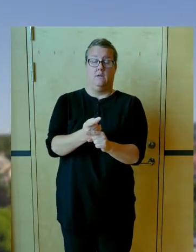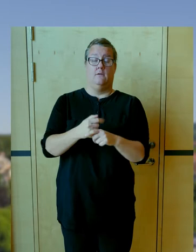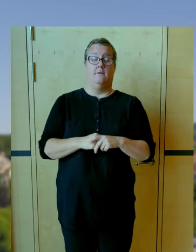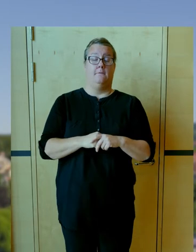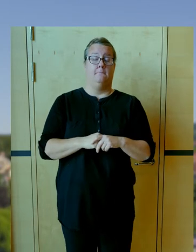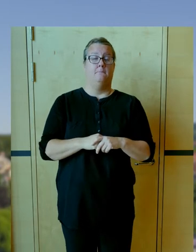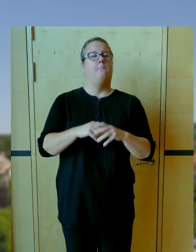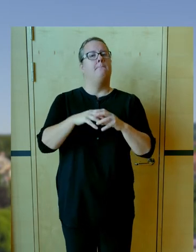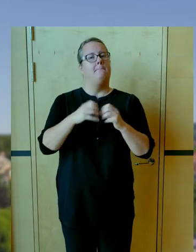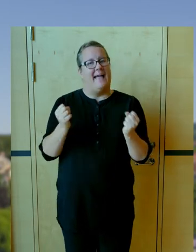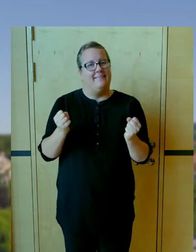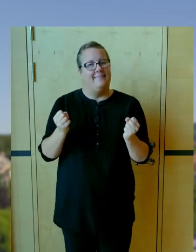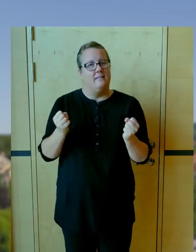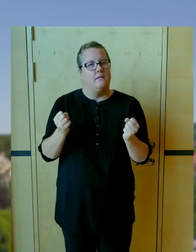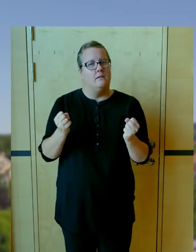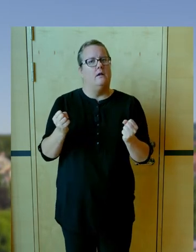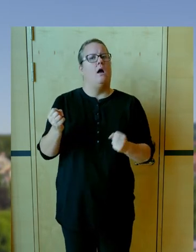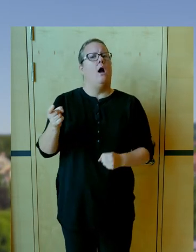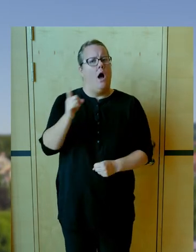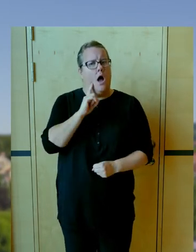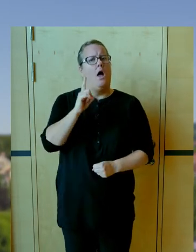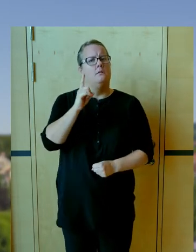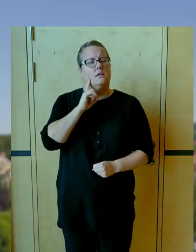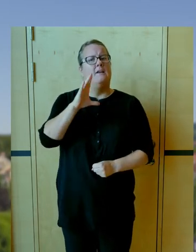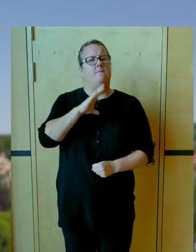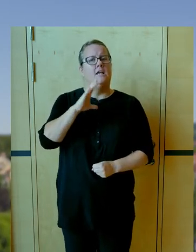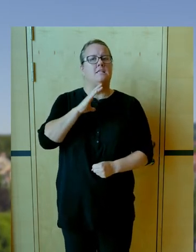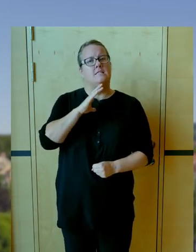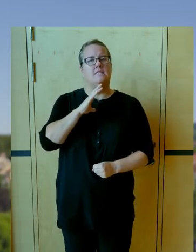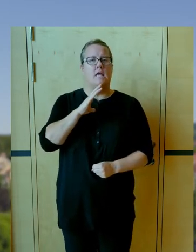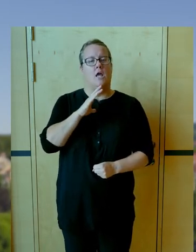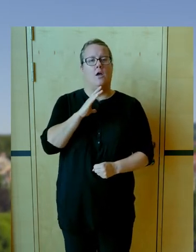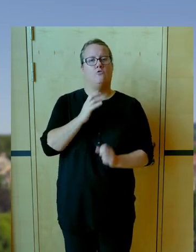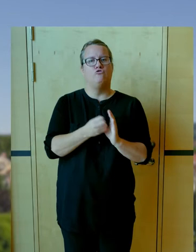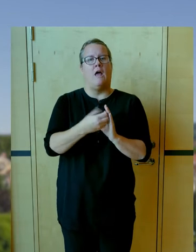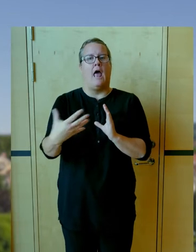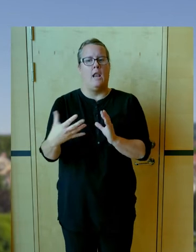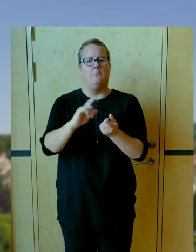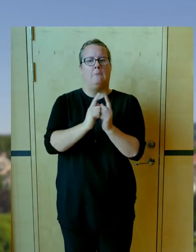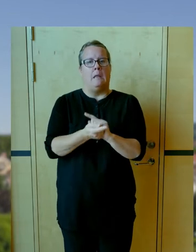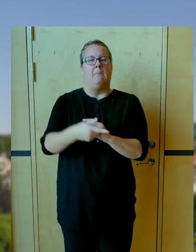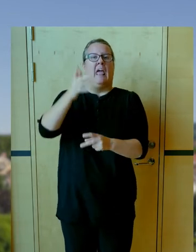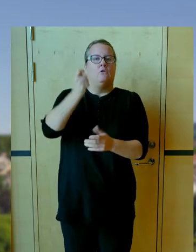Alltid Ursäkter för fördyringar när det är Stora byggnadsprojekt